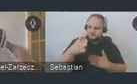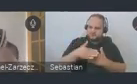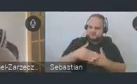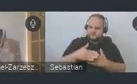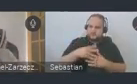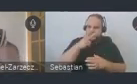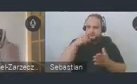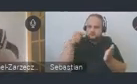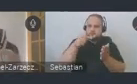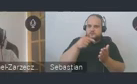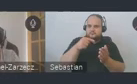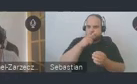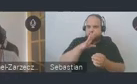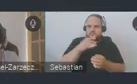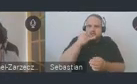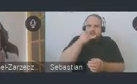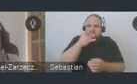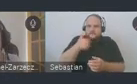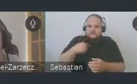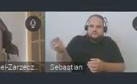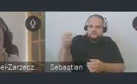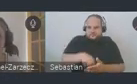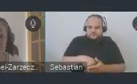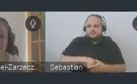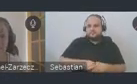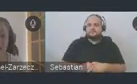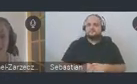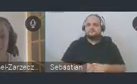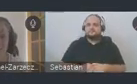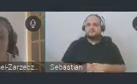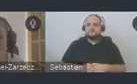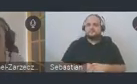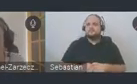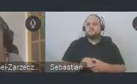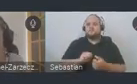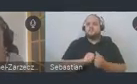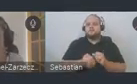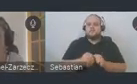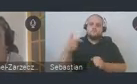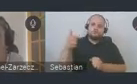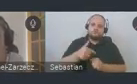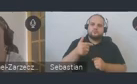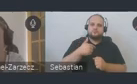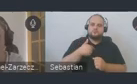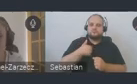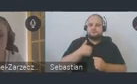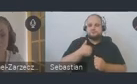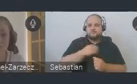i pokazuje, że tu telefon, że on przyszedł. Albo muszę wykonać jakieś swoje rzeczy,